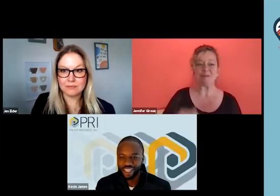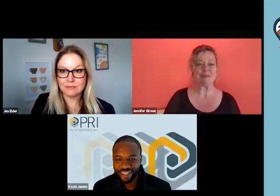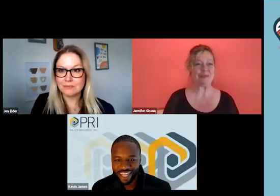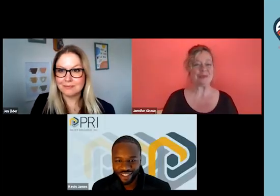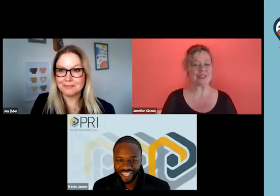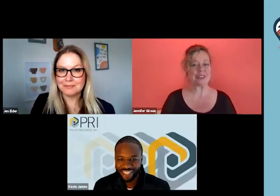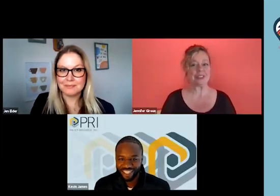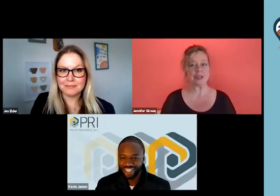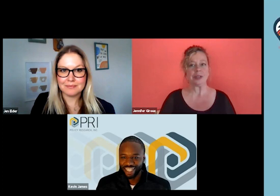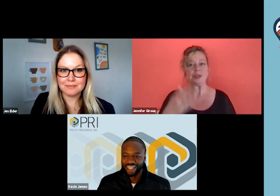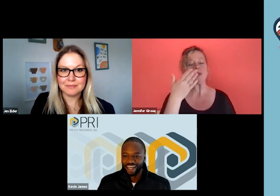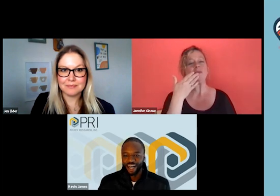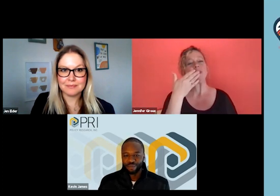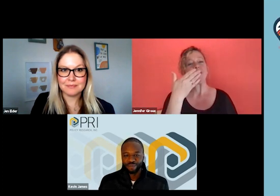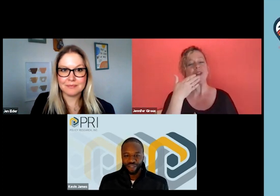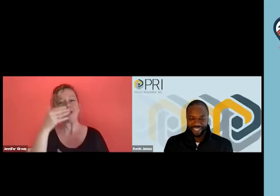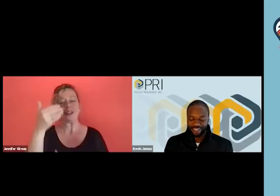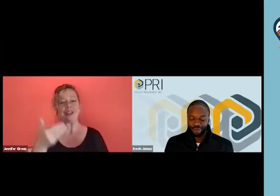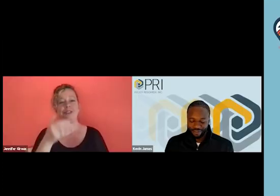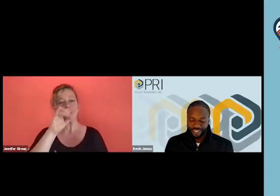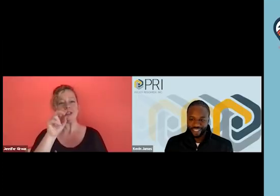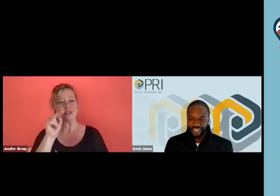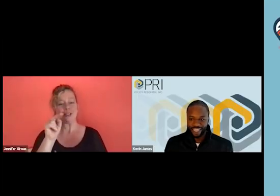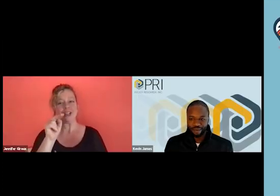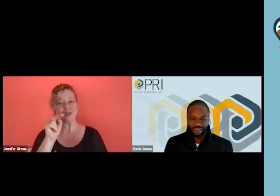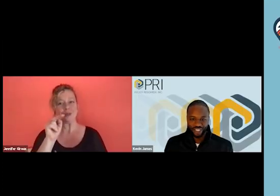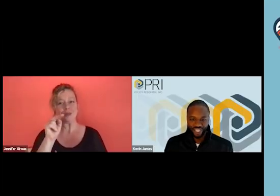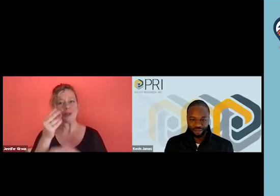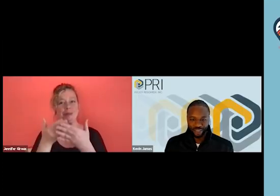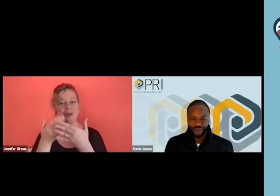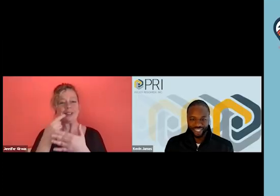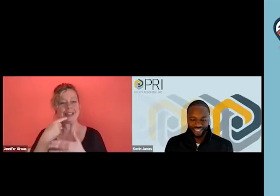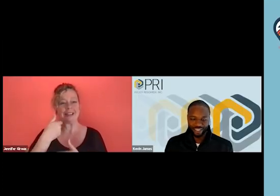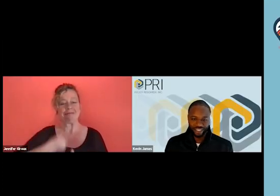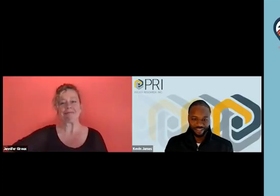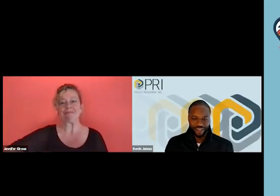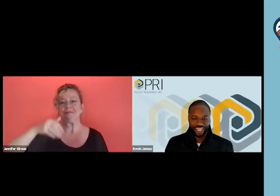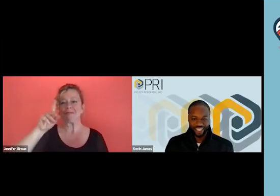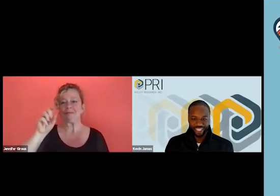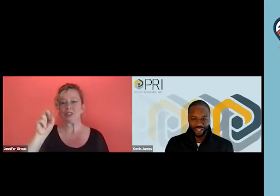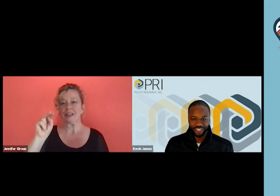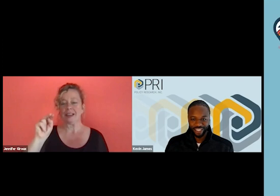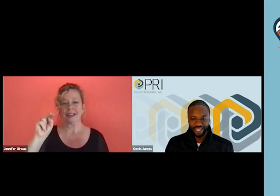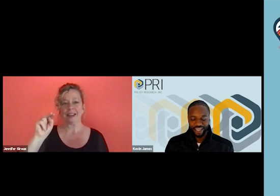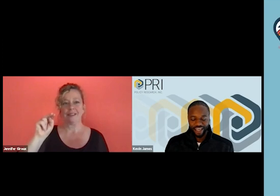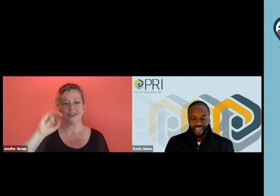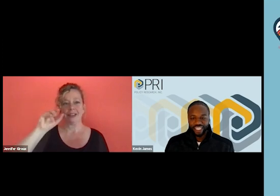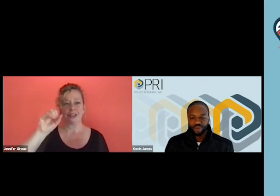Sí, gracias por esa presentación, Jen. Como ella dijo anteriormente, soy Kevin James, el asociado del proyecto de HHRC.